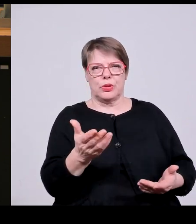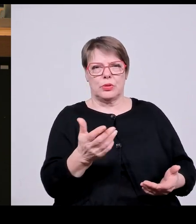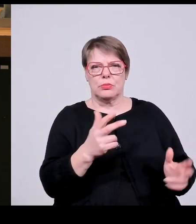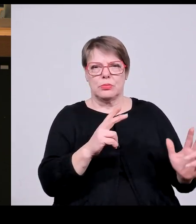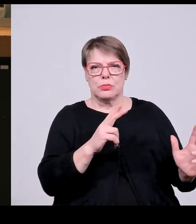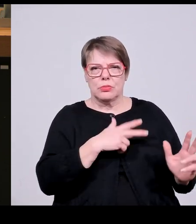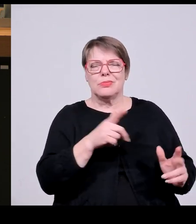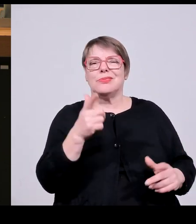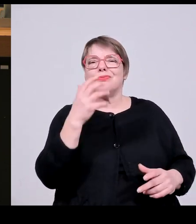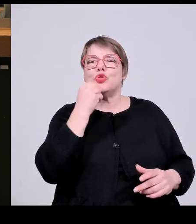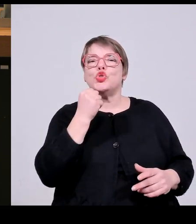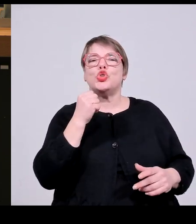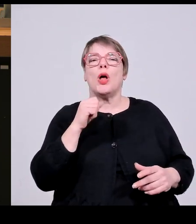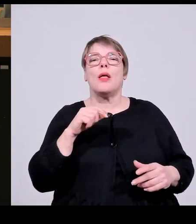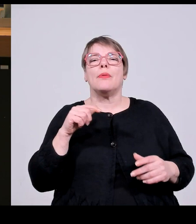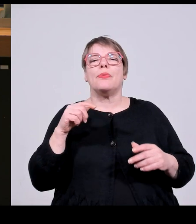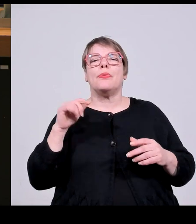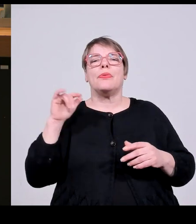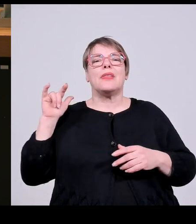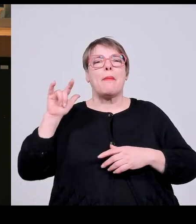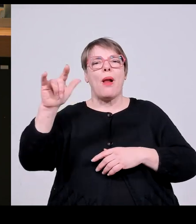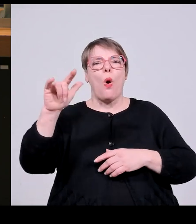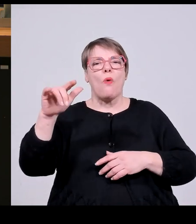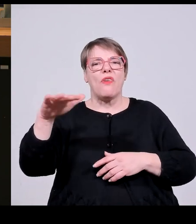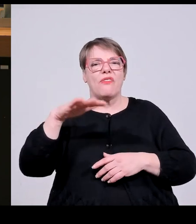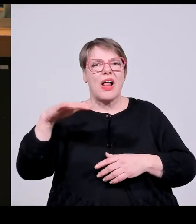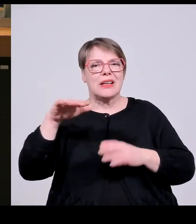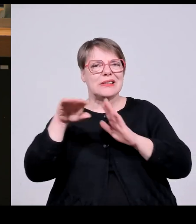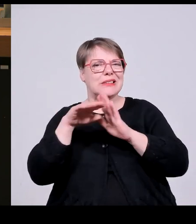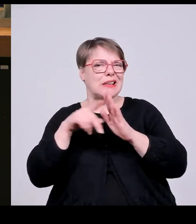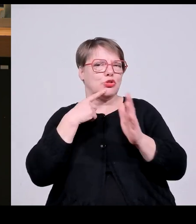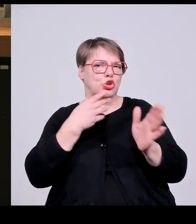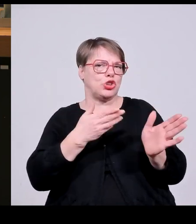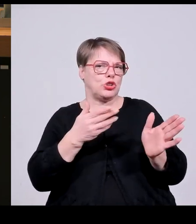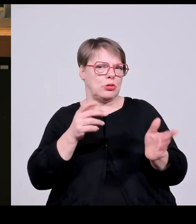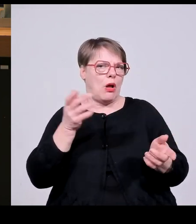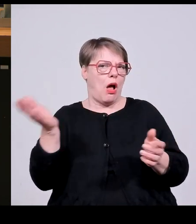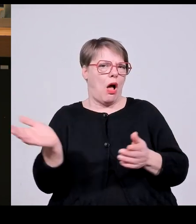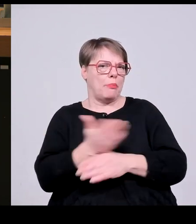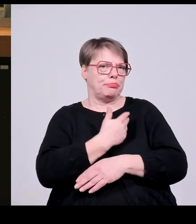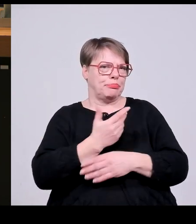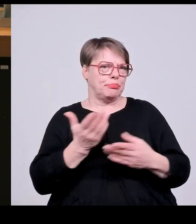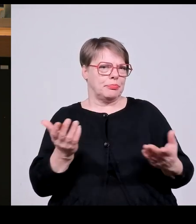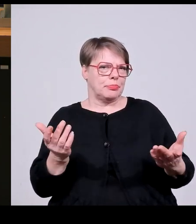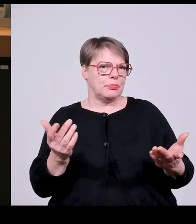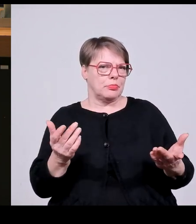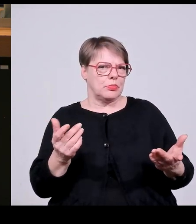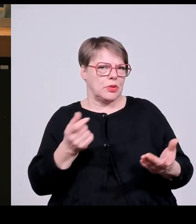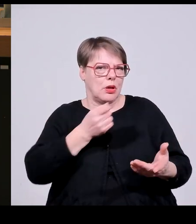Handwerk legt, weil die nämlich nur darauf spekulieren und eben nicht bauen. Genau, hierzu könnten sie auch verstehen,